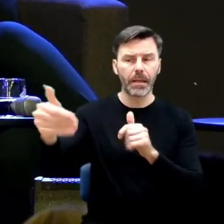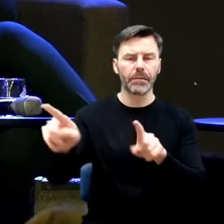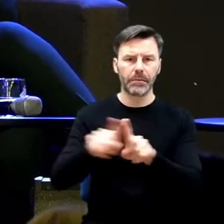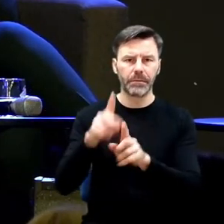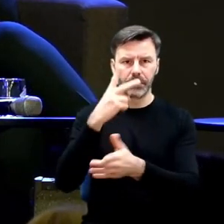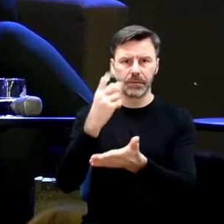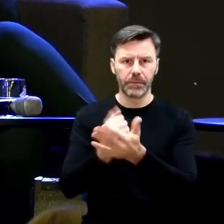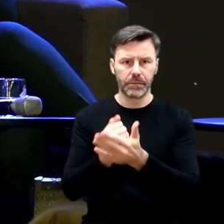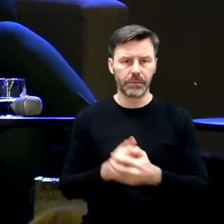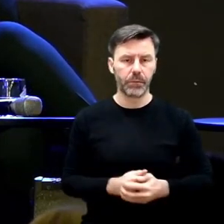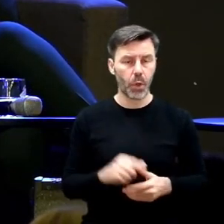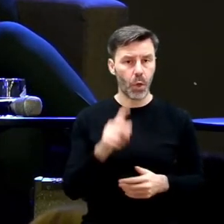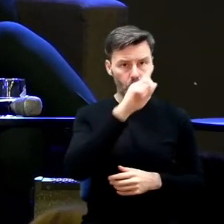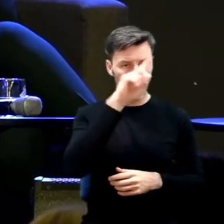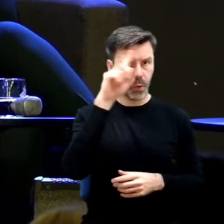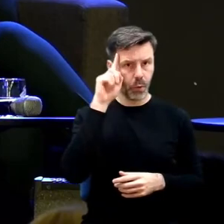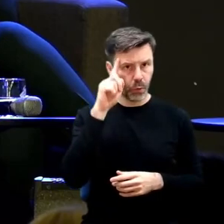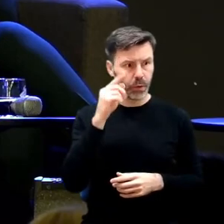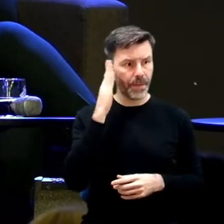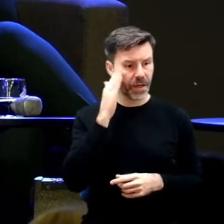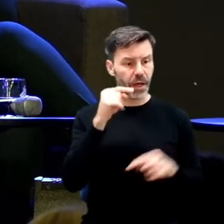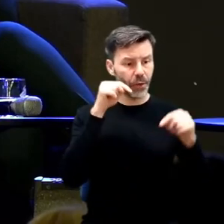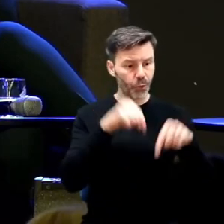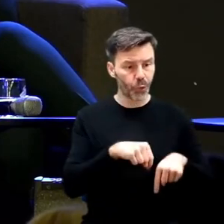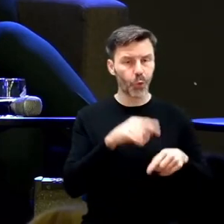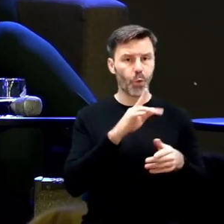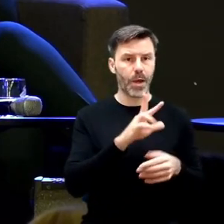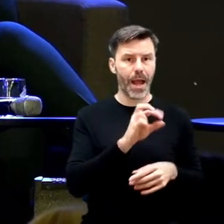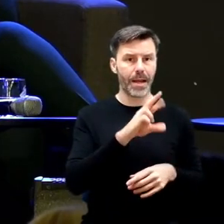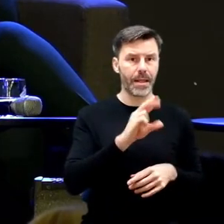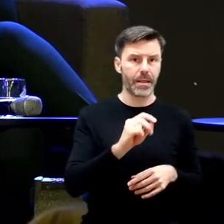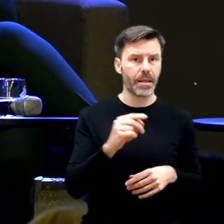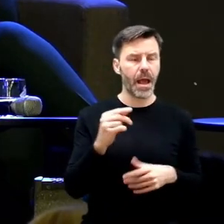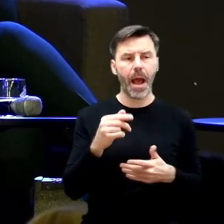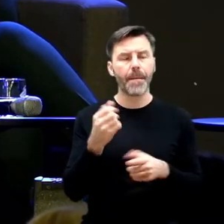a może pracować oczywiście poza gminą, niekoniecznie w naszej gminie.